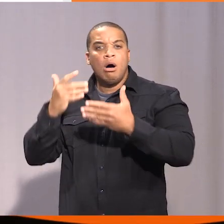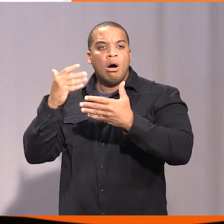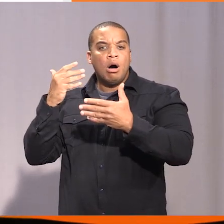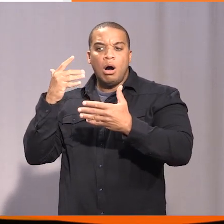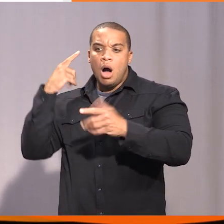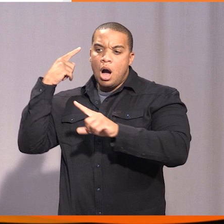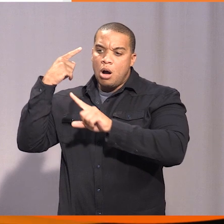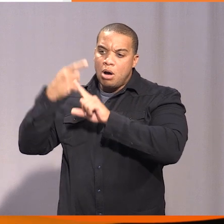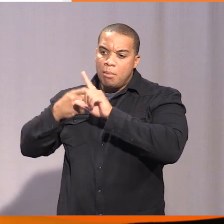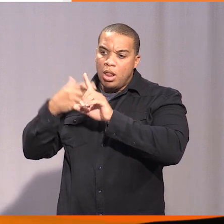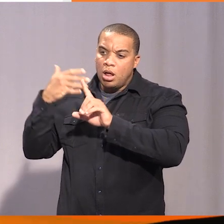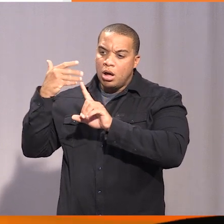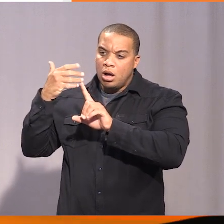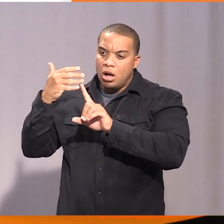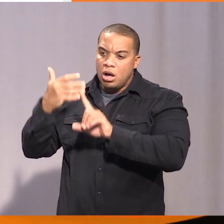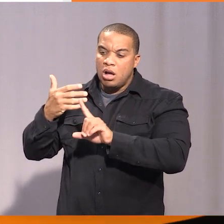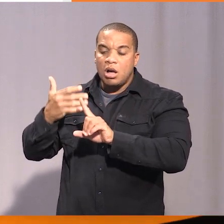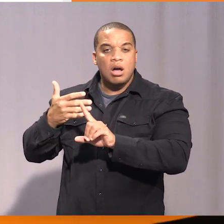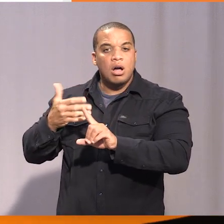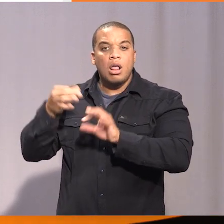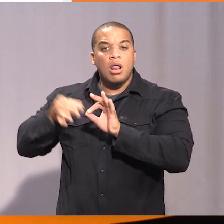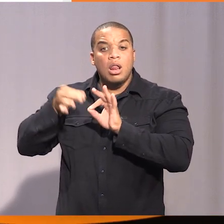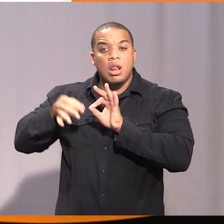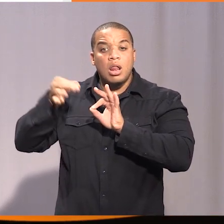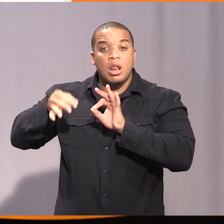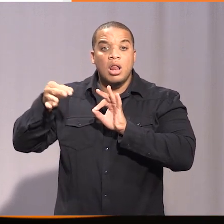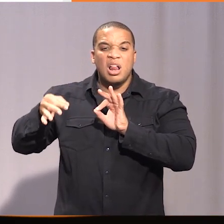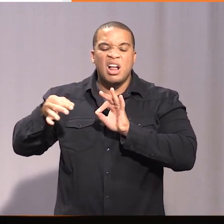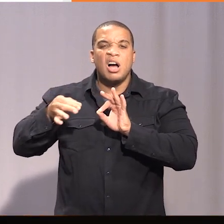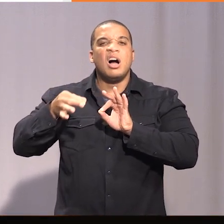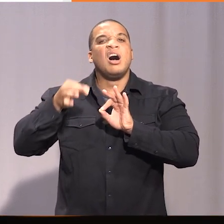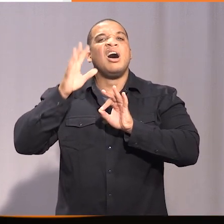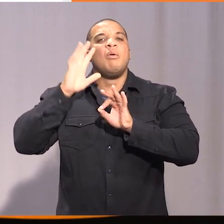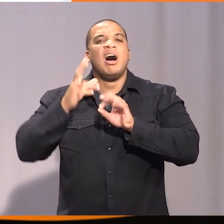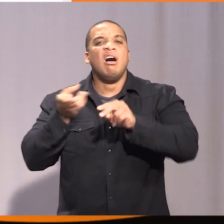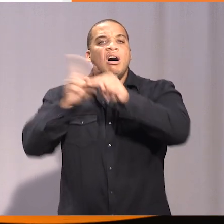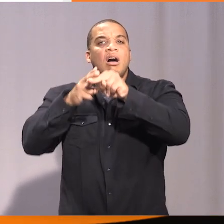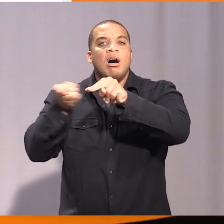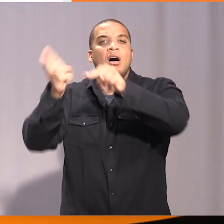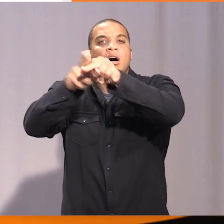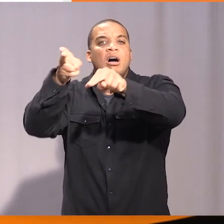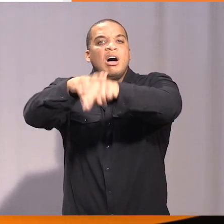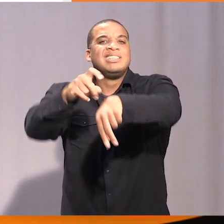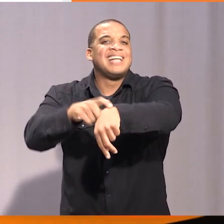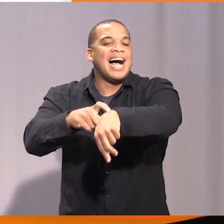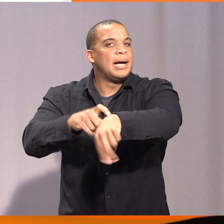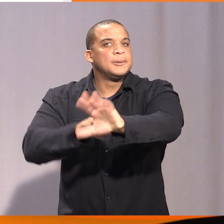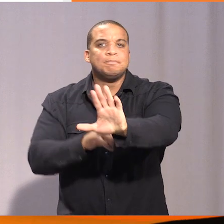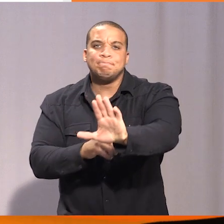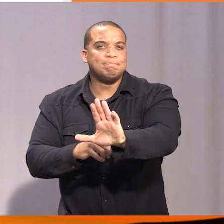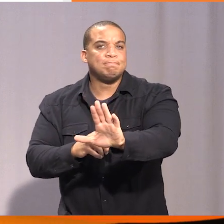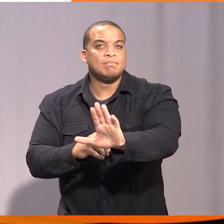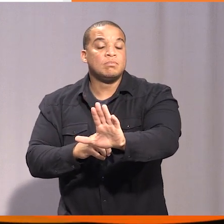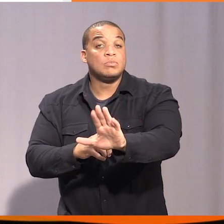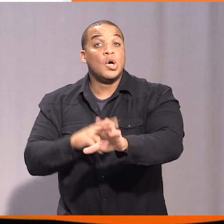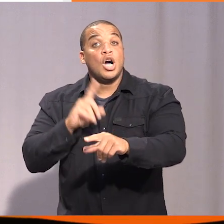semanas adicionales para recibir los resultados. Al tener todo completo, puede pasar una de dos cosas.